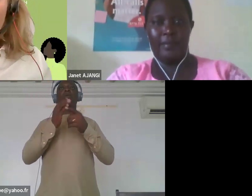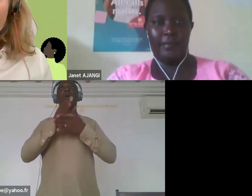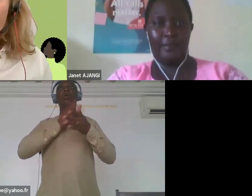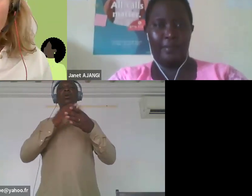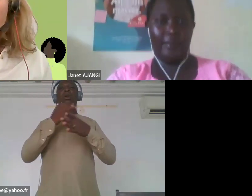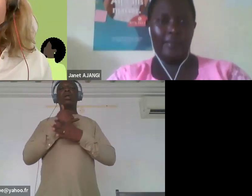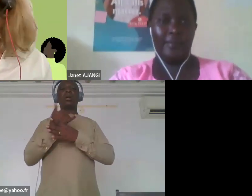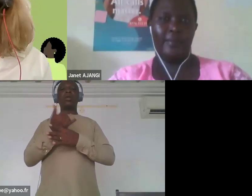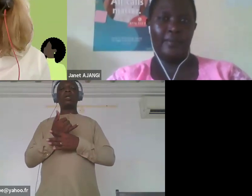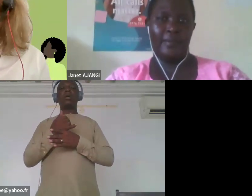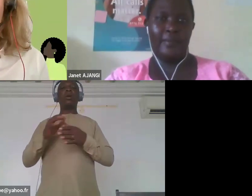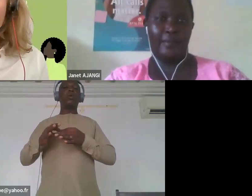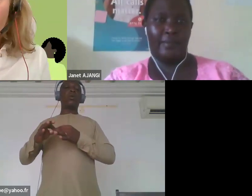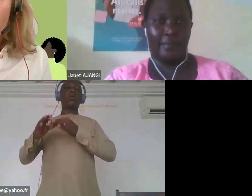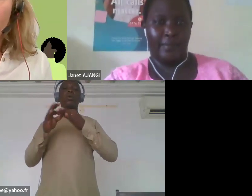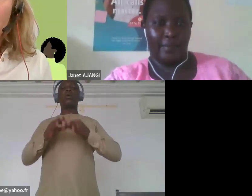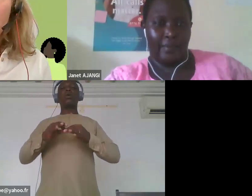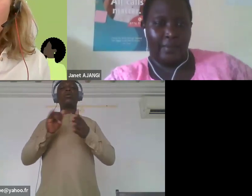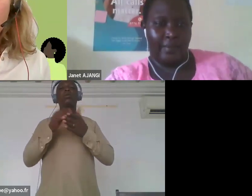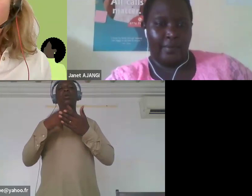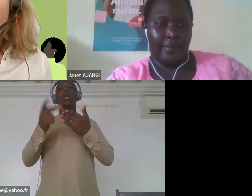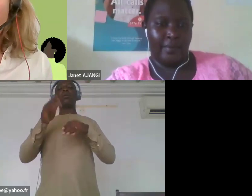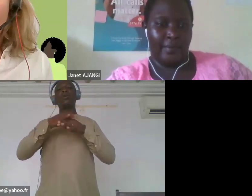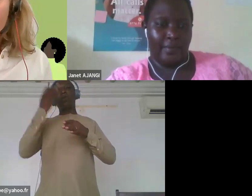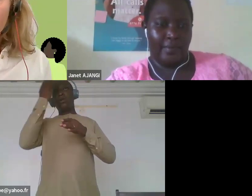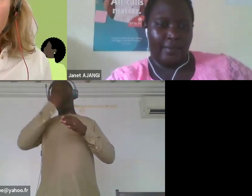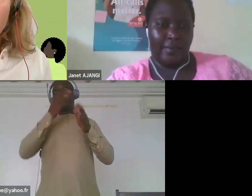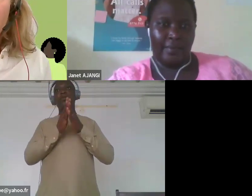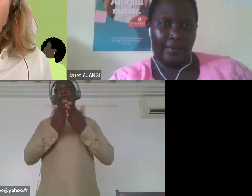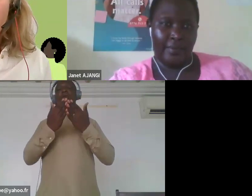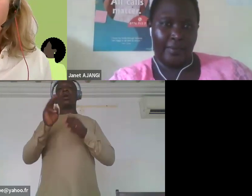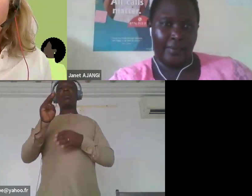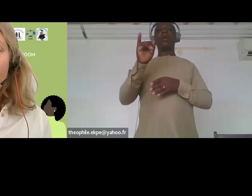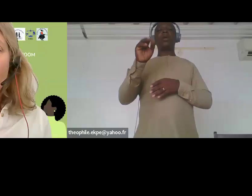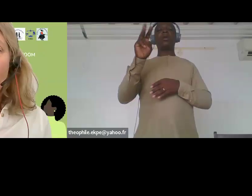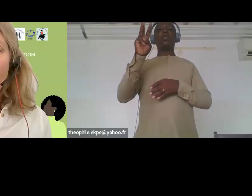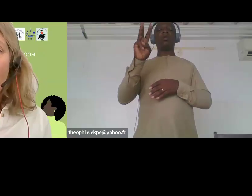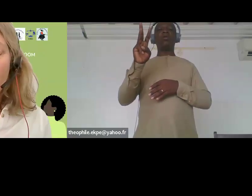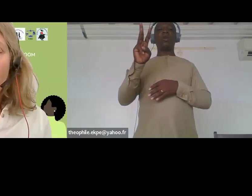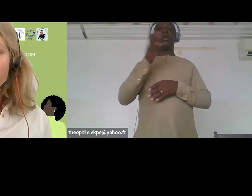coordonnées sont partout sur facebook making it work et nous serons ravis de